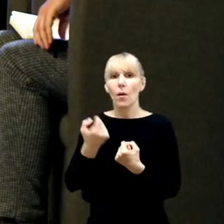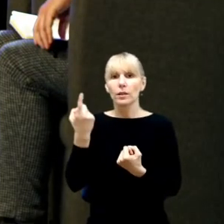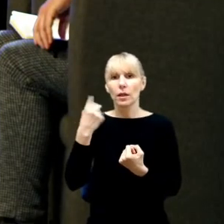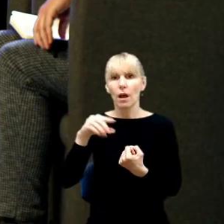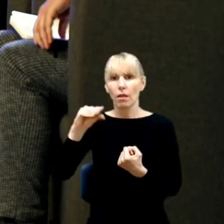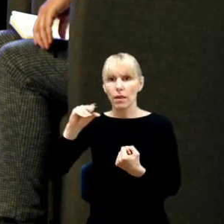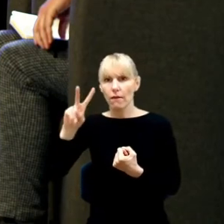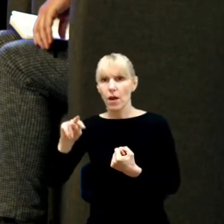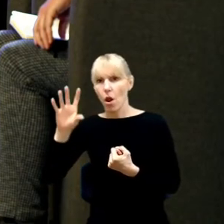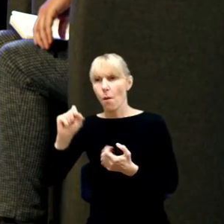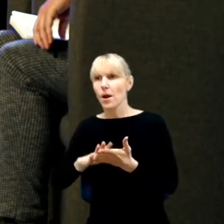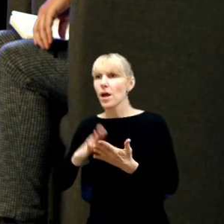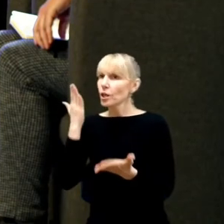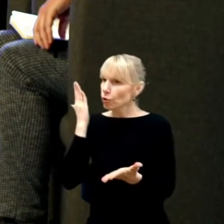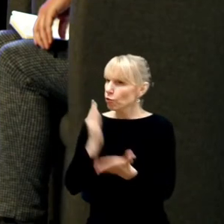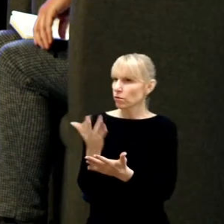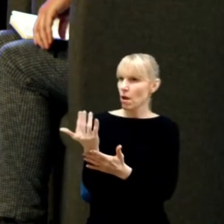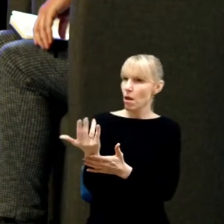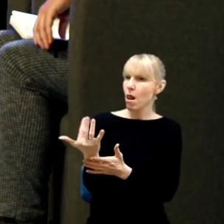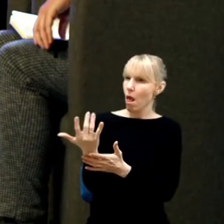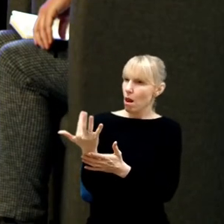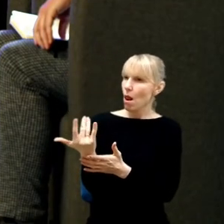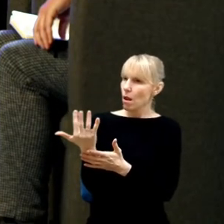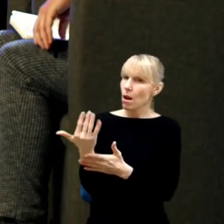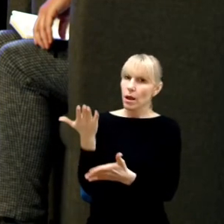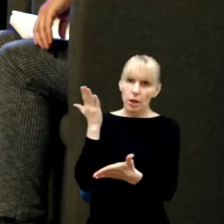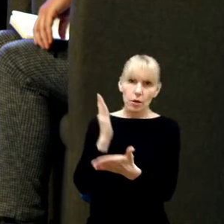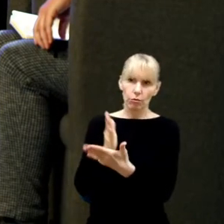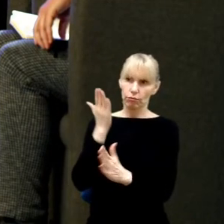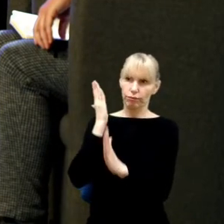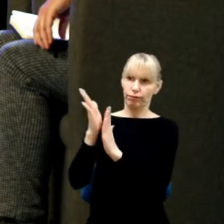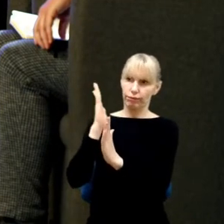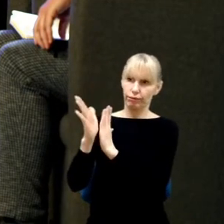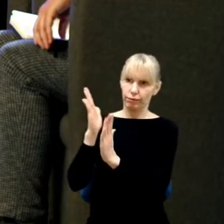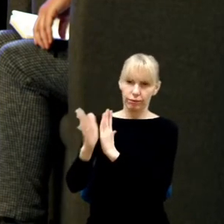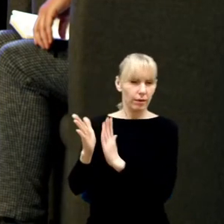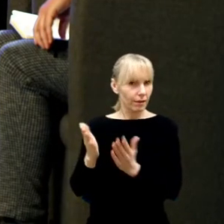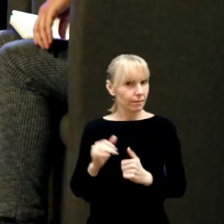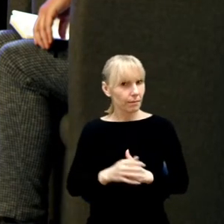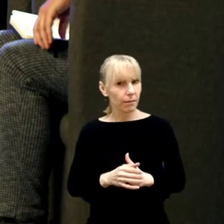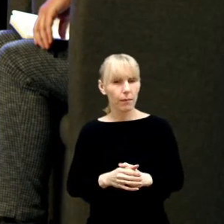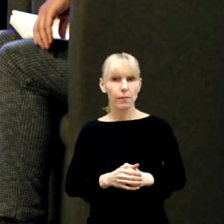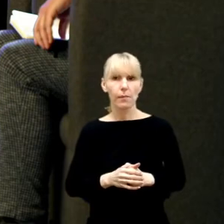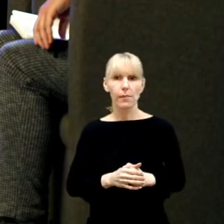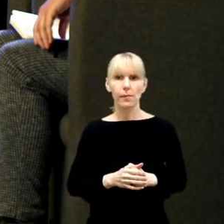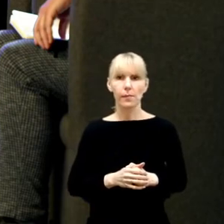Jedziemy stąd do horyzontu i podchodząc